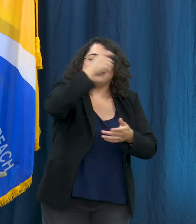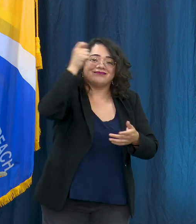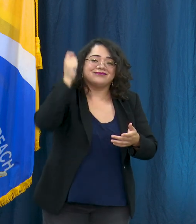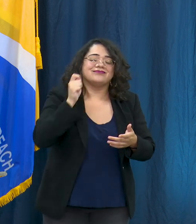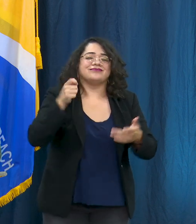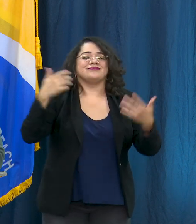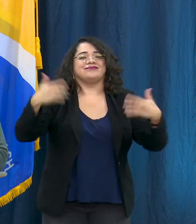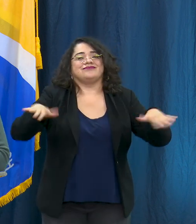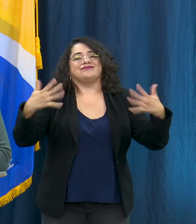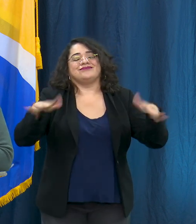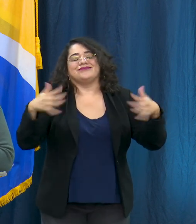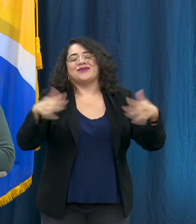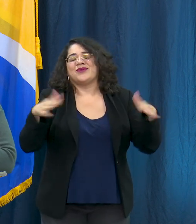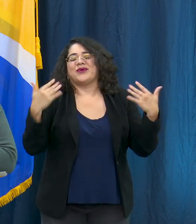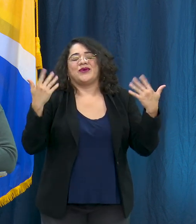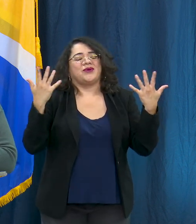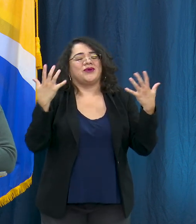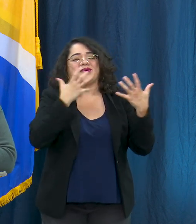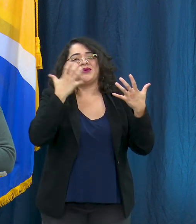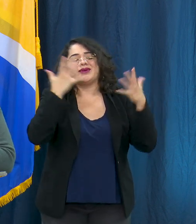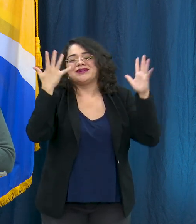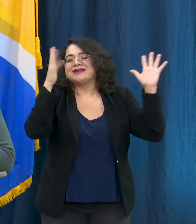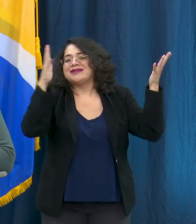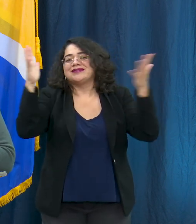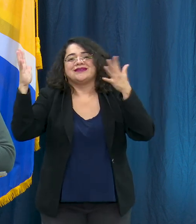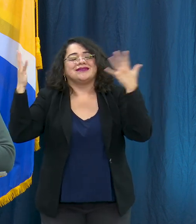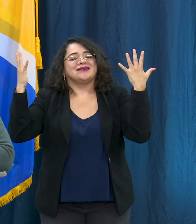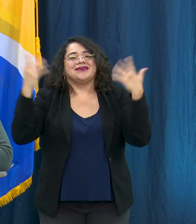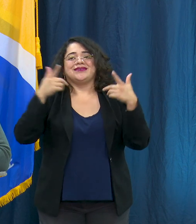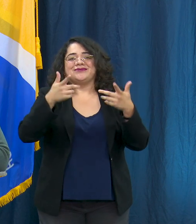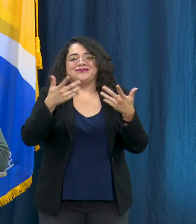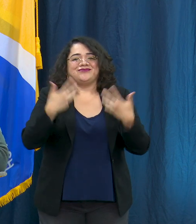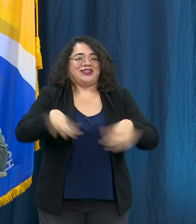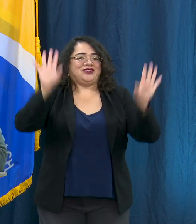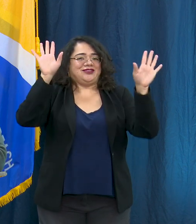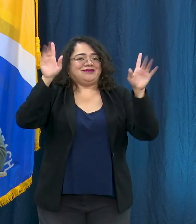grosse sabemos que no es facil EK no an pewdie dos celebr are como se celebra